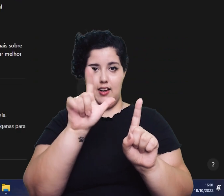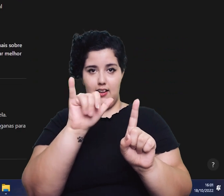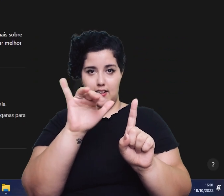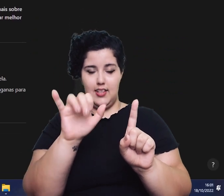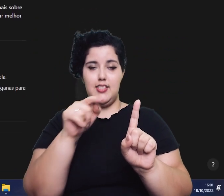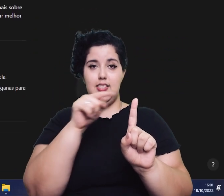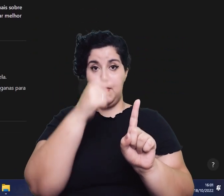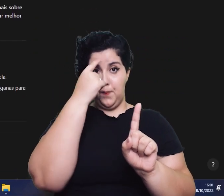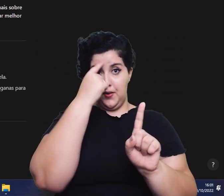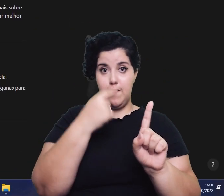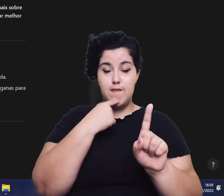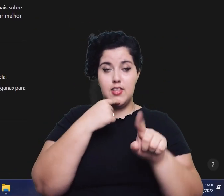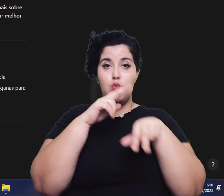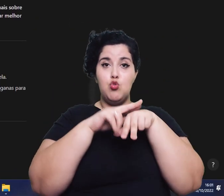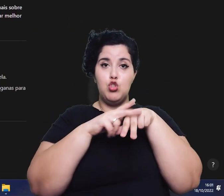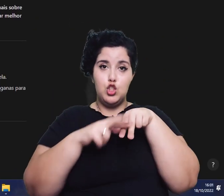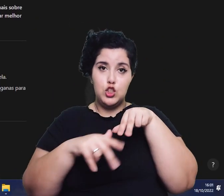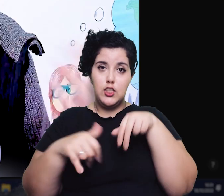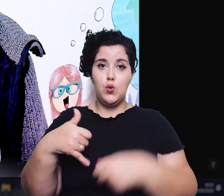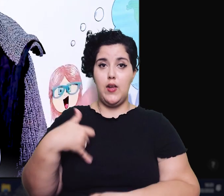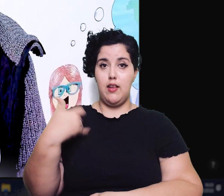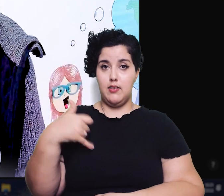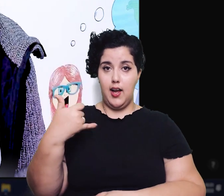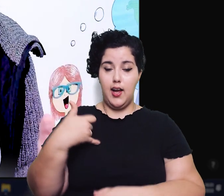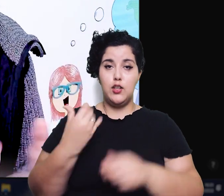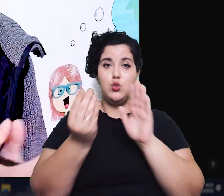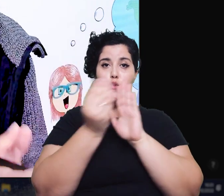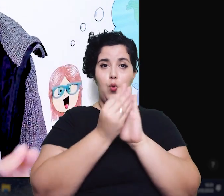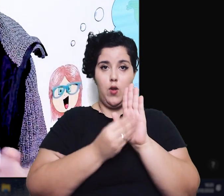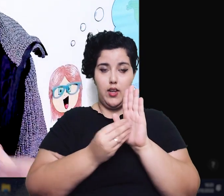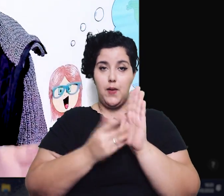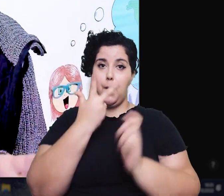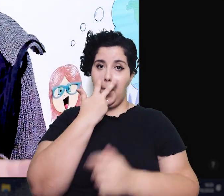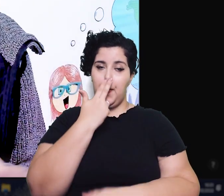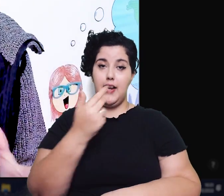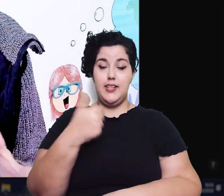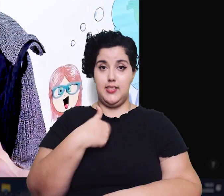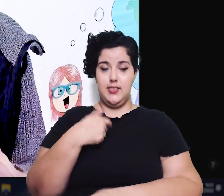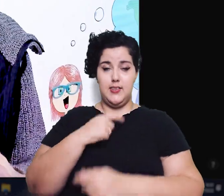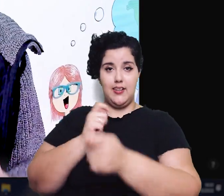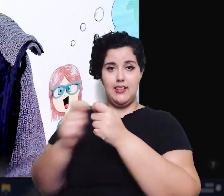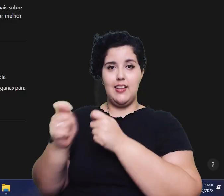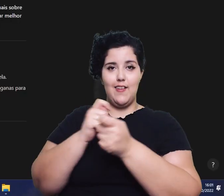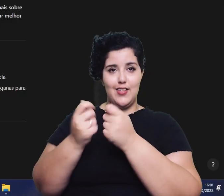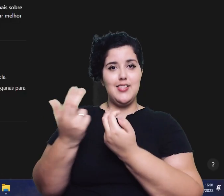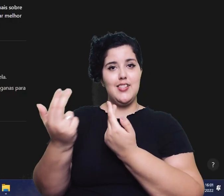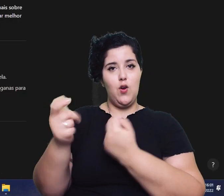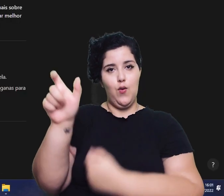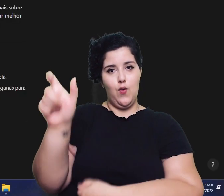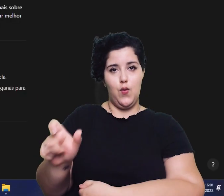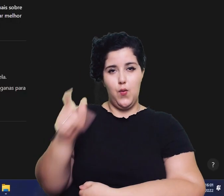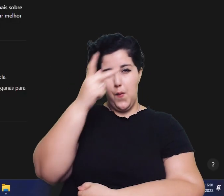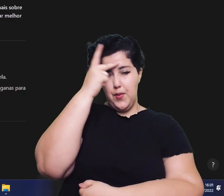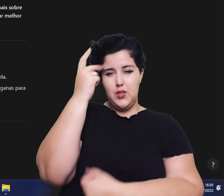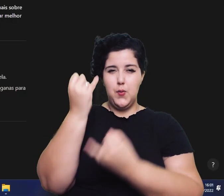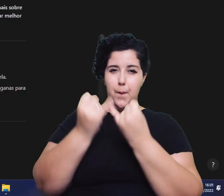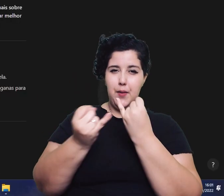idade, formação, até foi bem parecida, a Maria Alice eu coloquei bem parecido com uma persona que eu entrevistei, tentei trazer umas características bem próximas